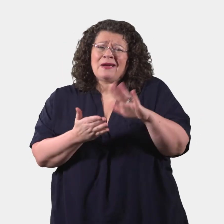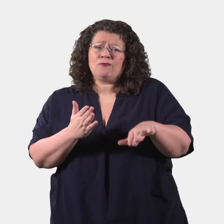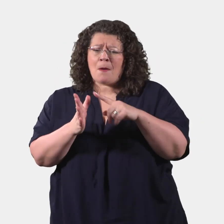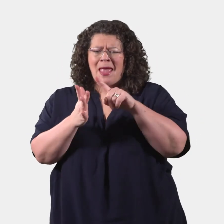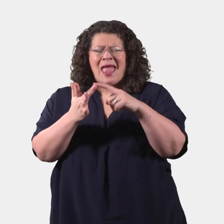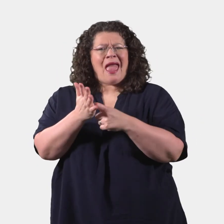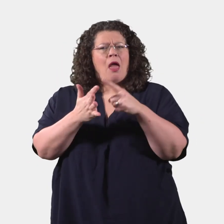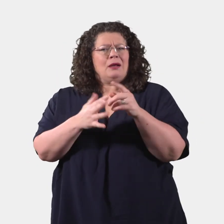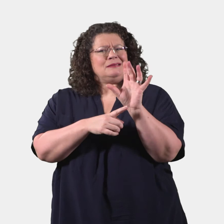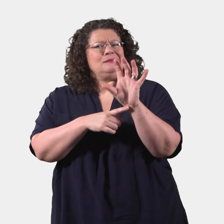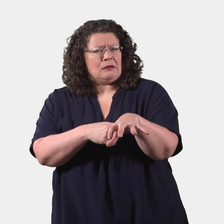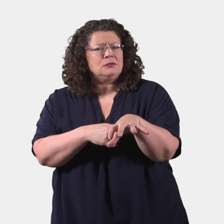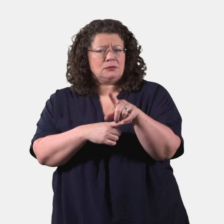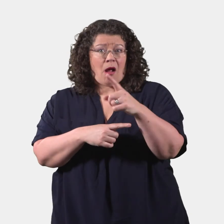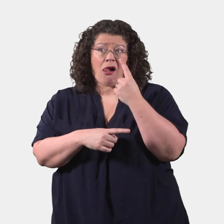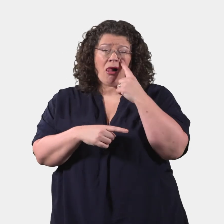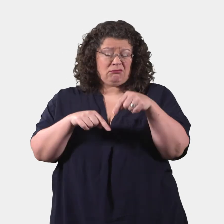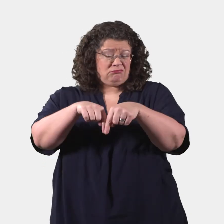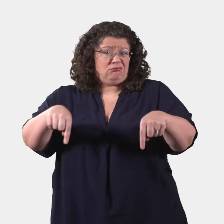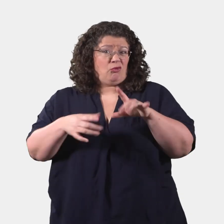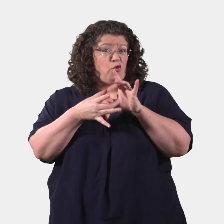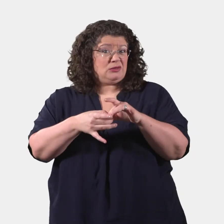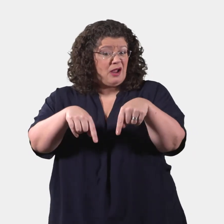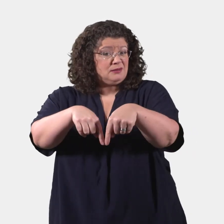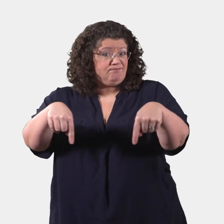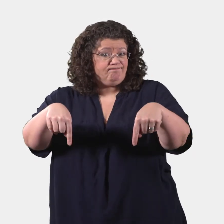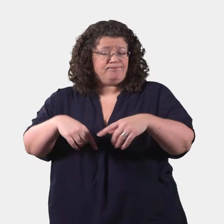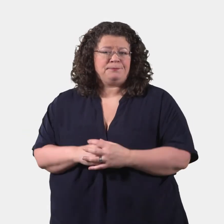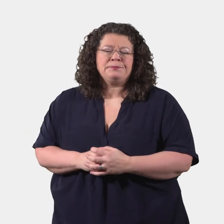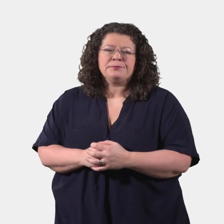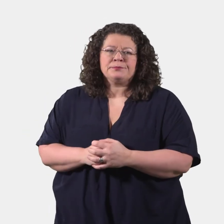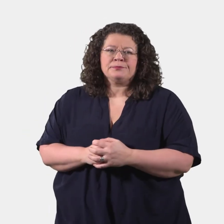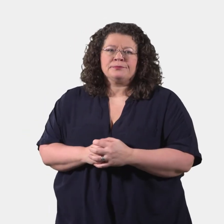Eto, mae ei manylion nhw ar gael yn y blwch disgrifio isod.